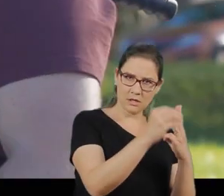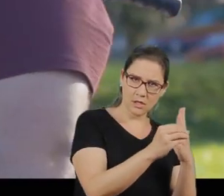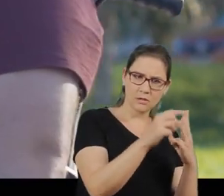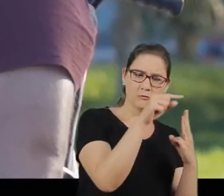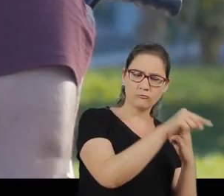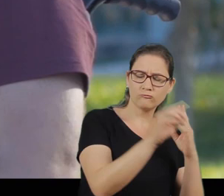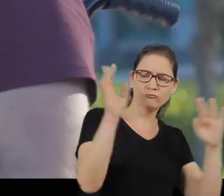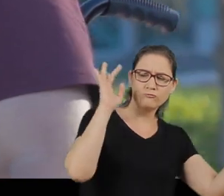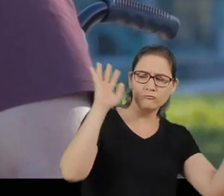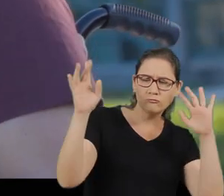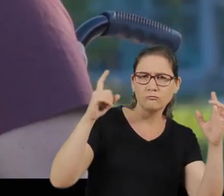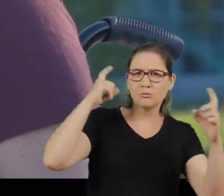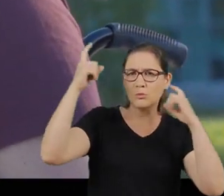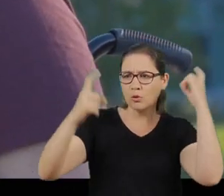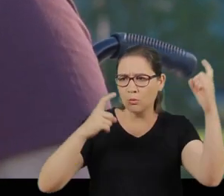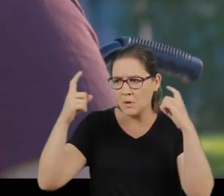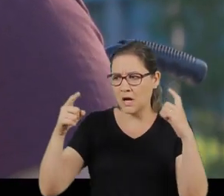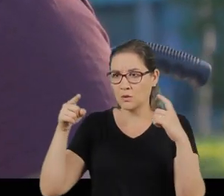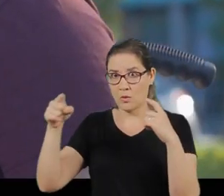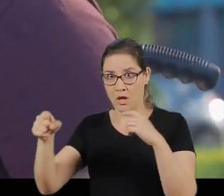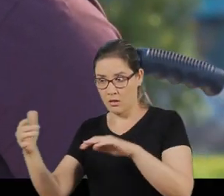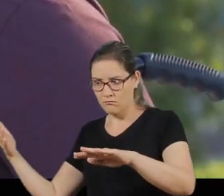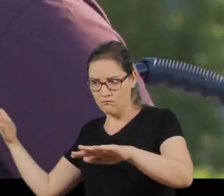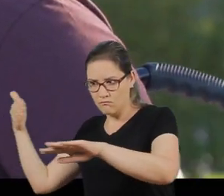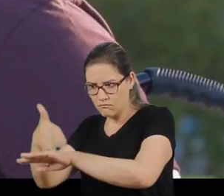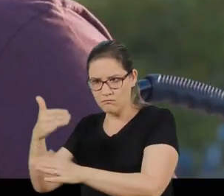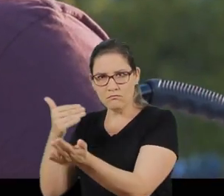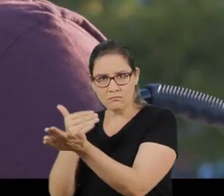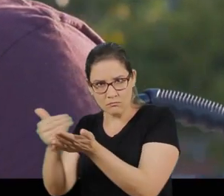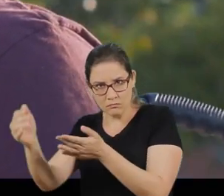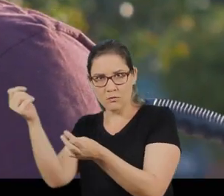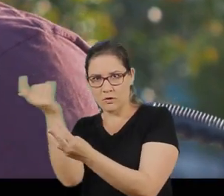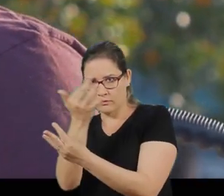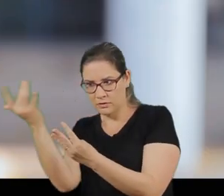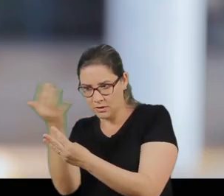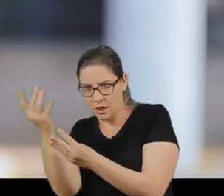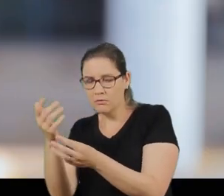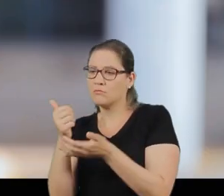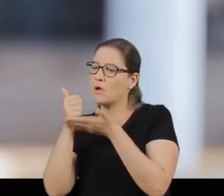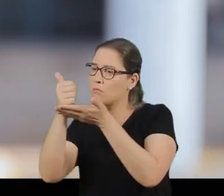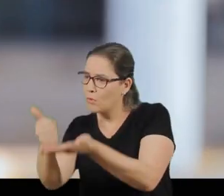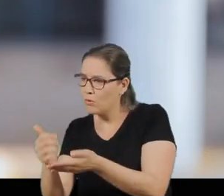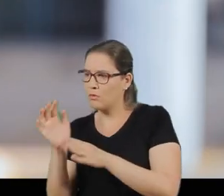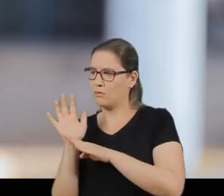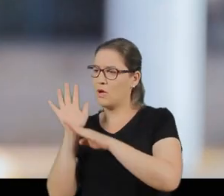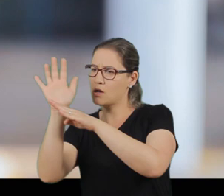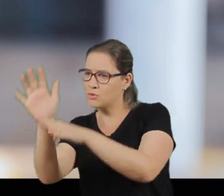Então a CAED vem pensando desde o acompanhamento do estudante no início,